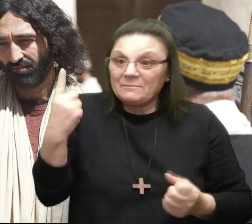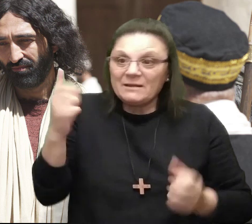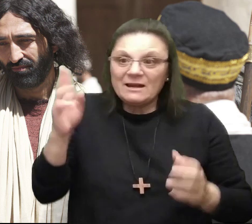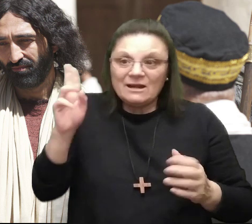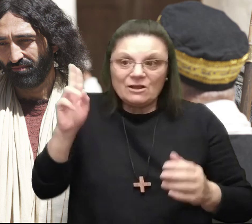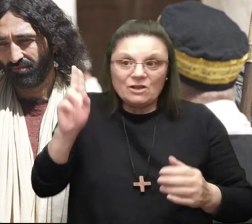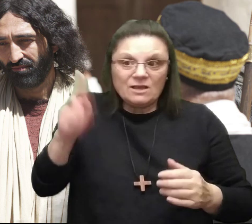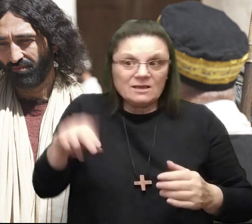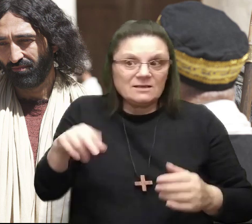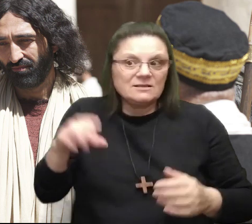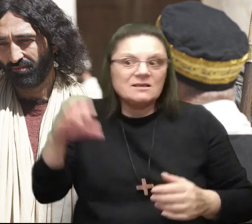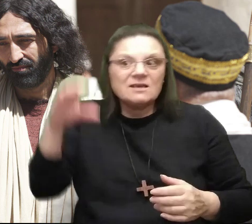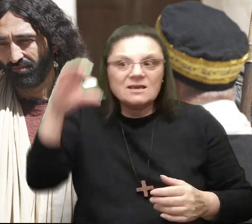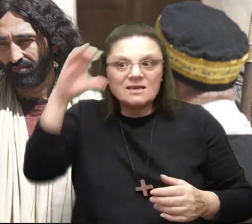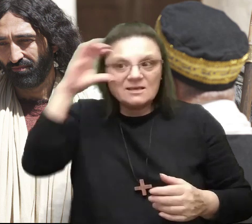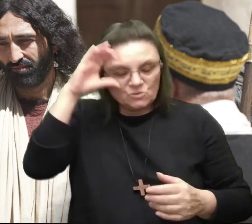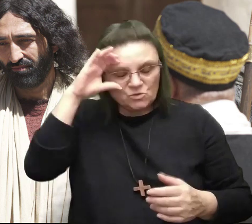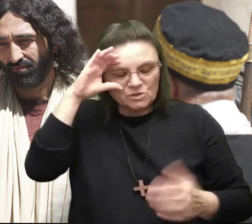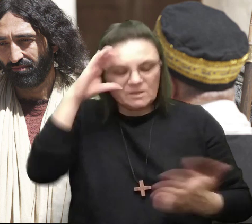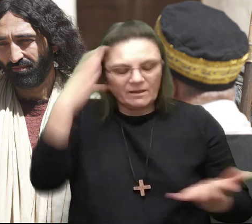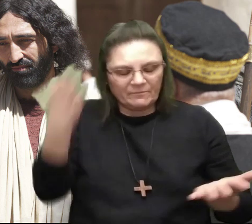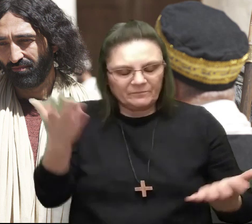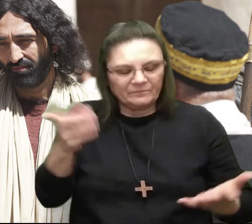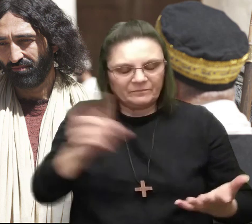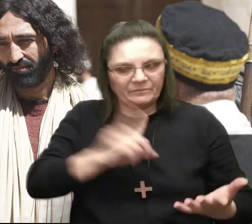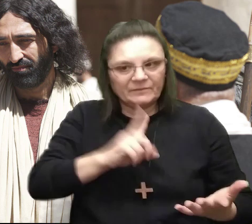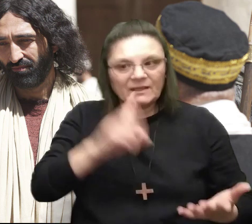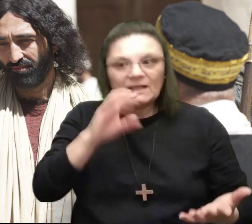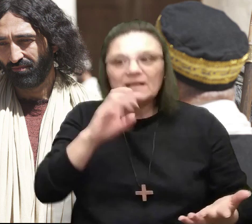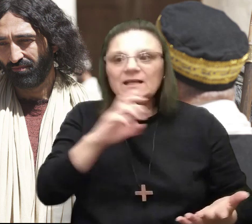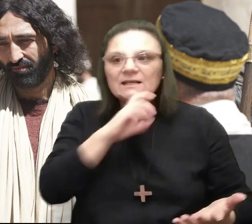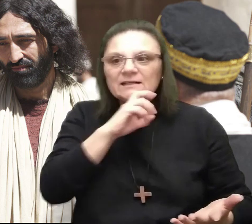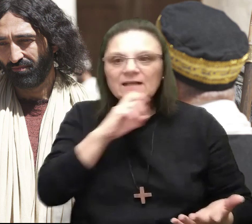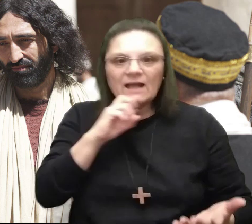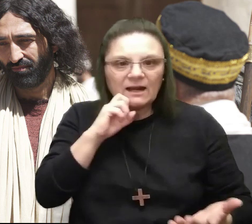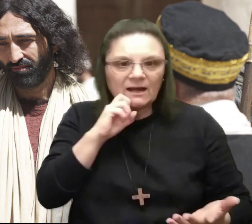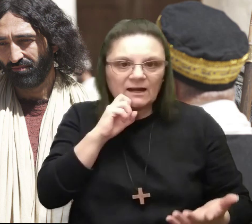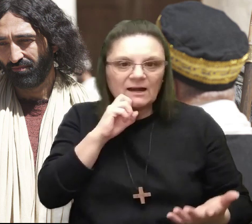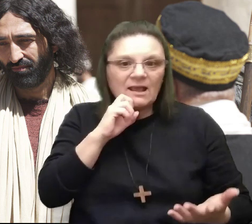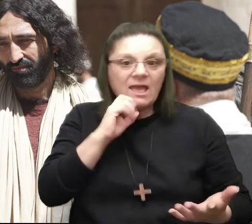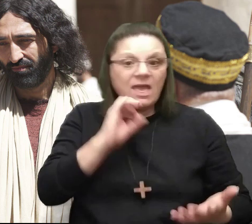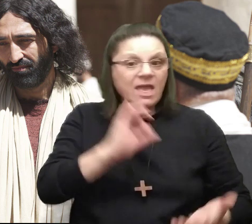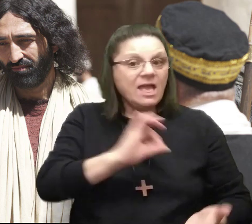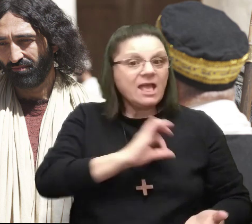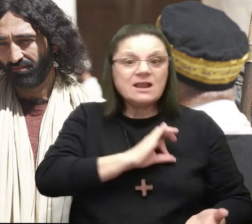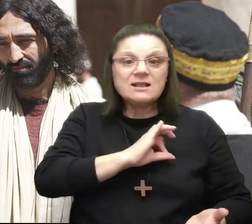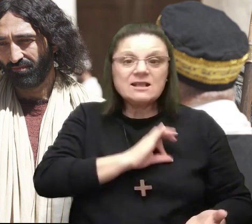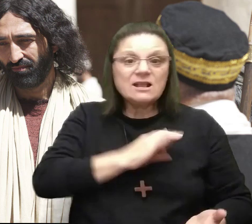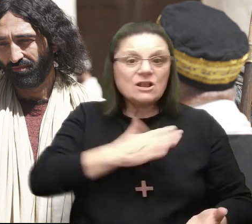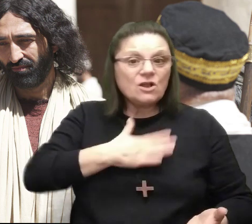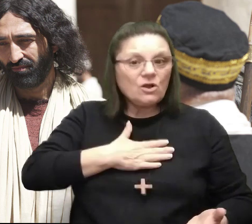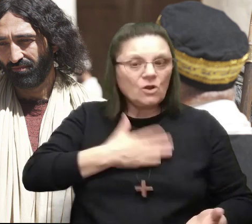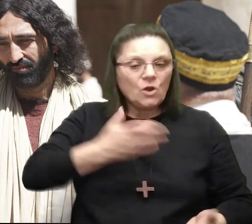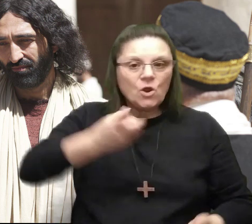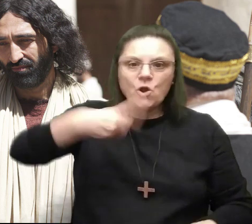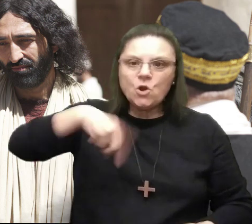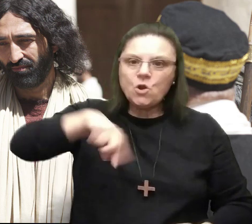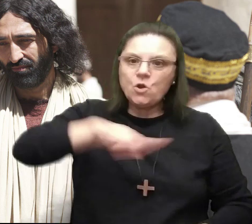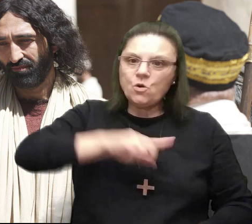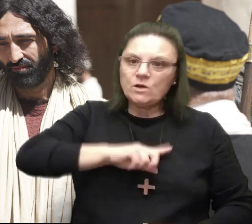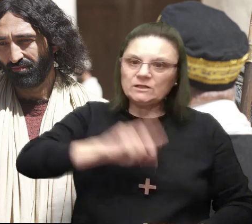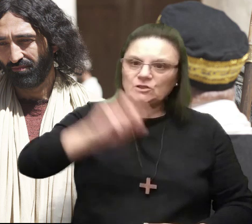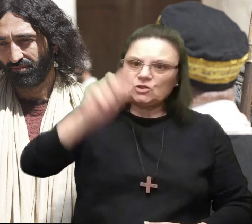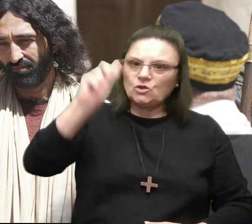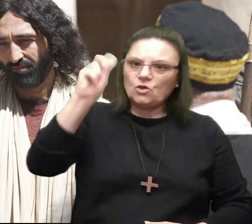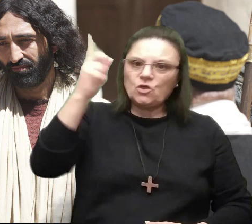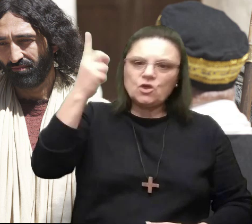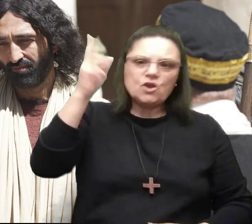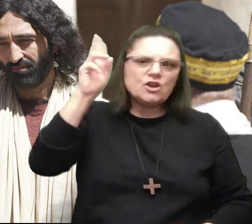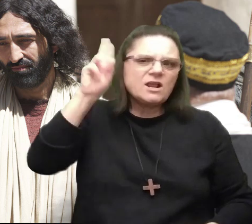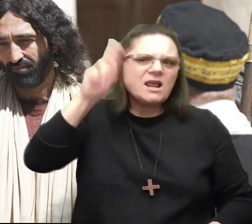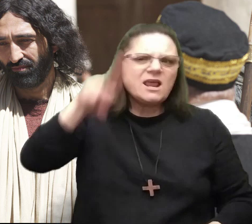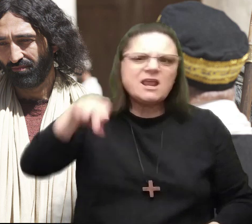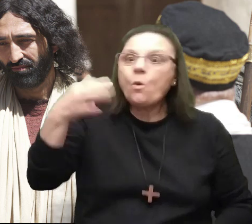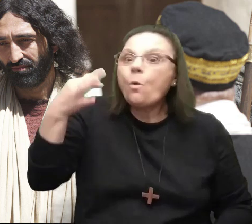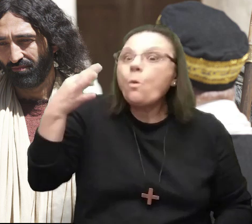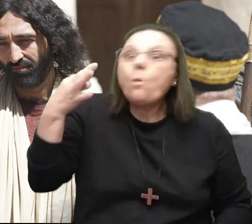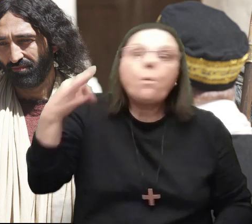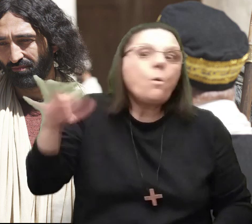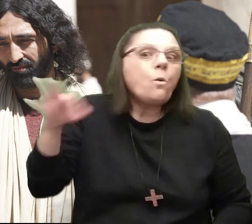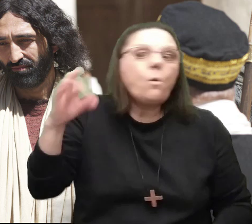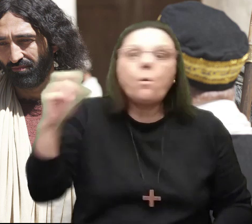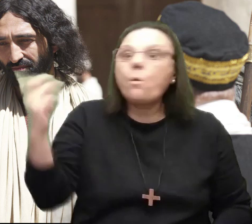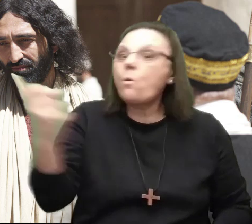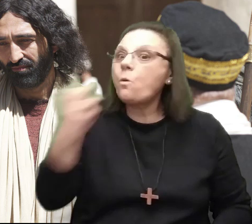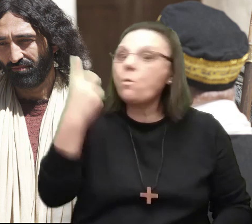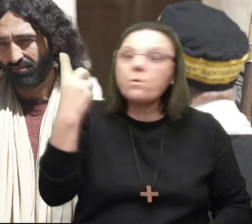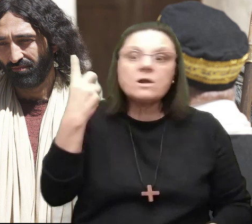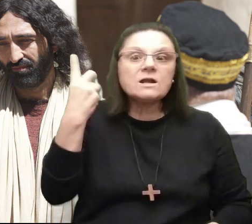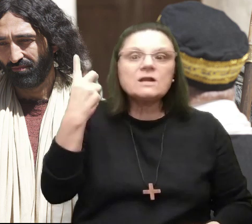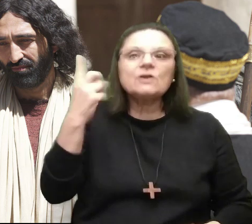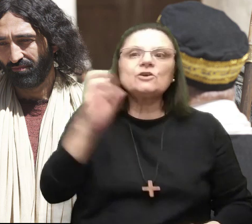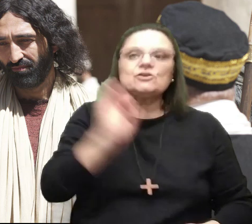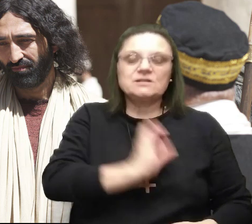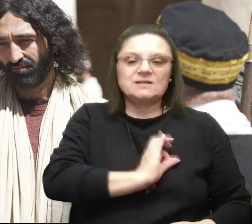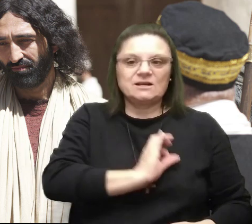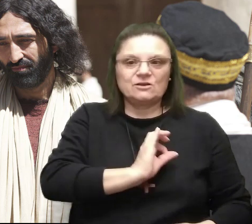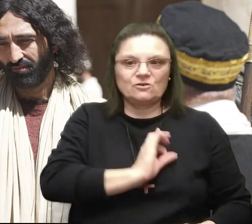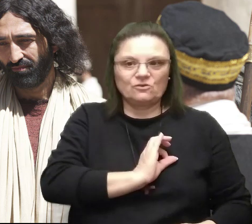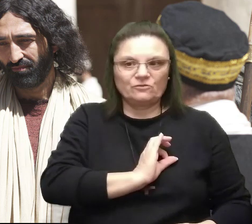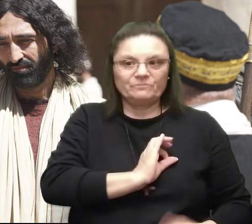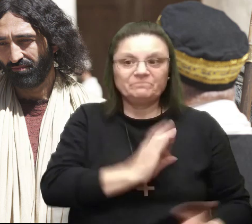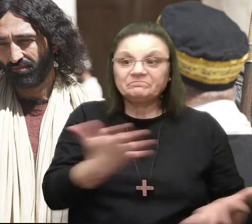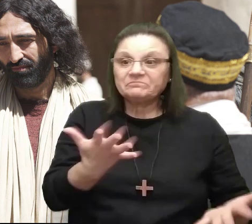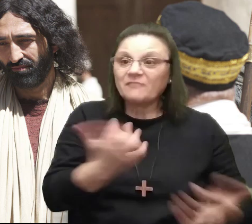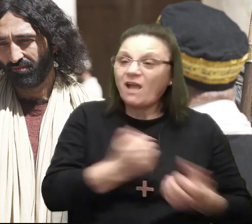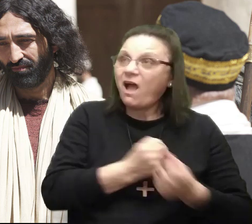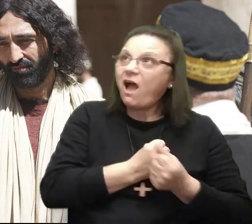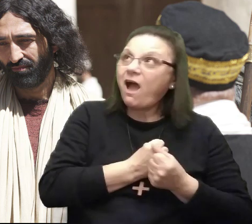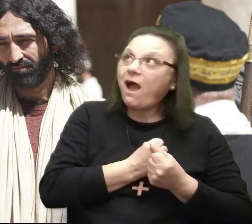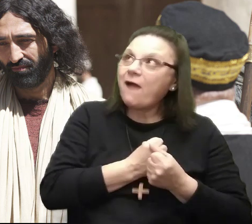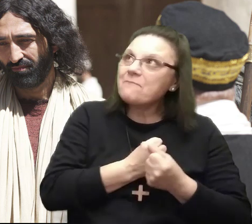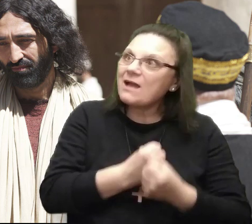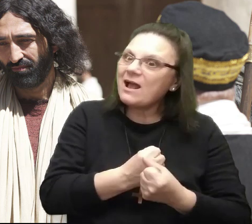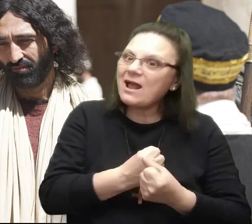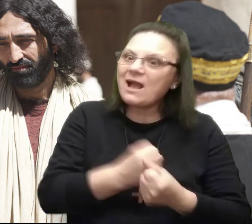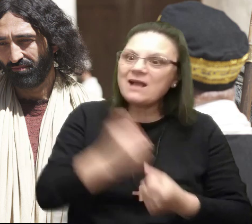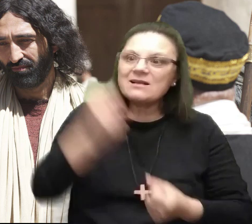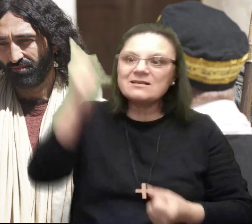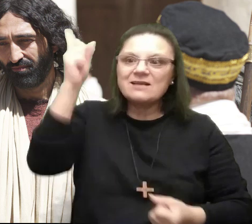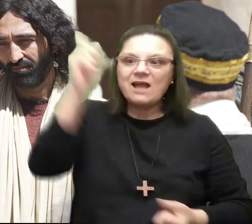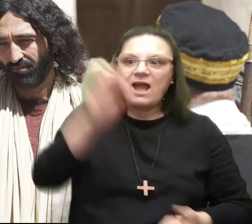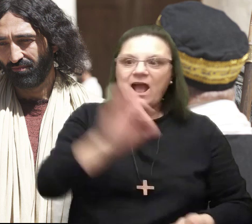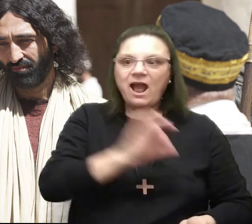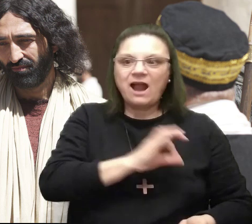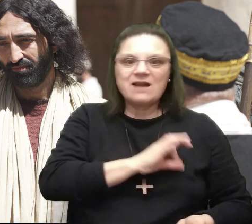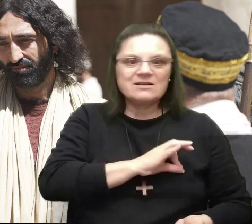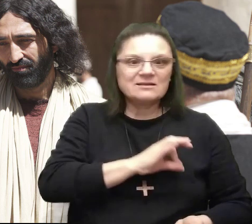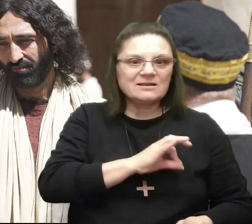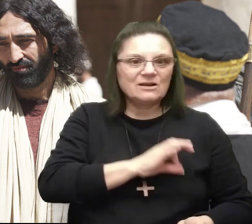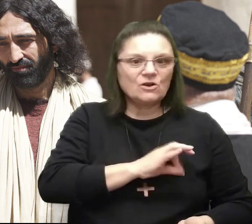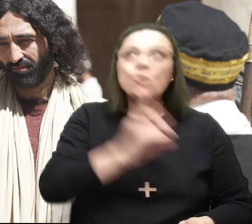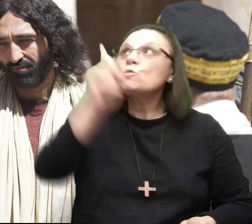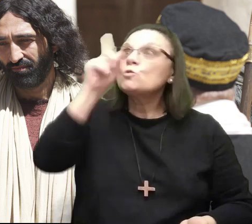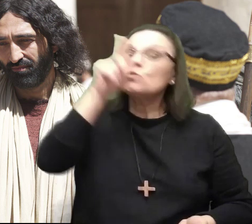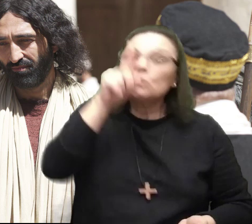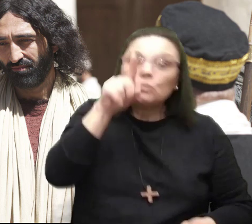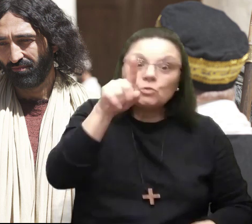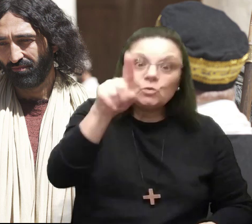«El primero es: «Escucha, Israel, el Señor, nuestro Dios, es el único Señor: amarás al Señor,